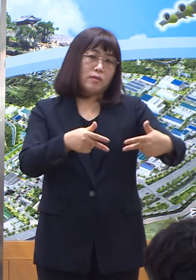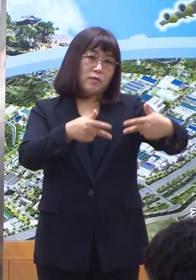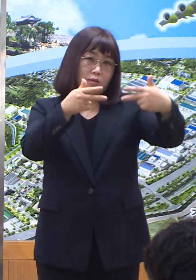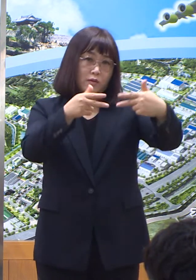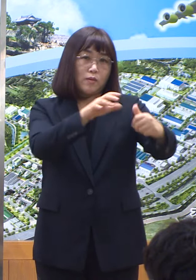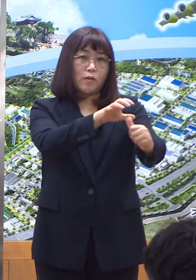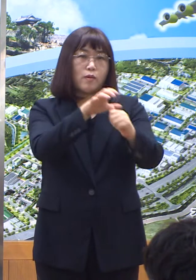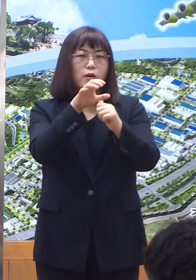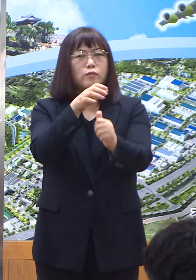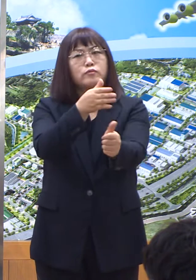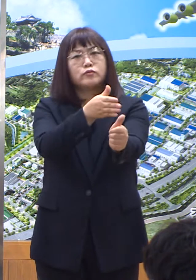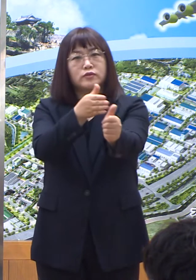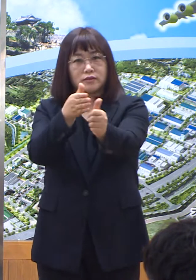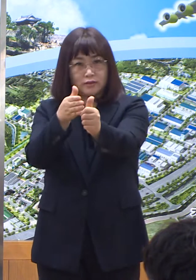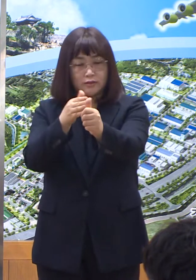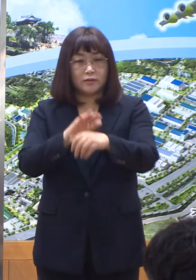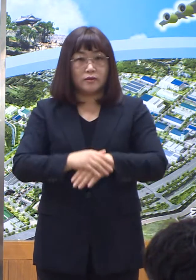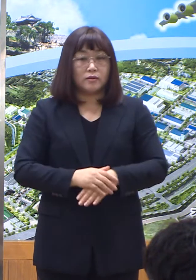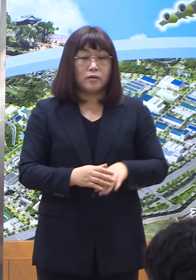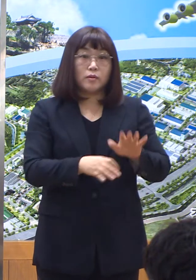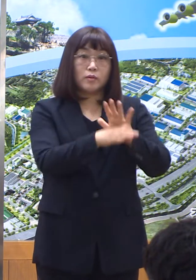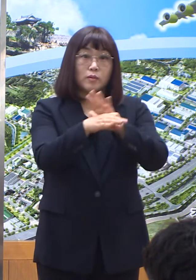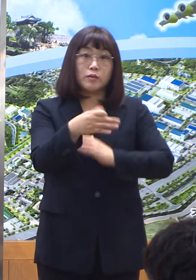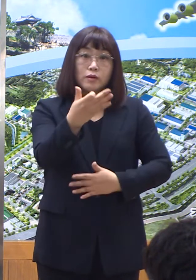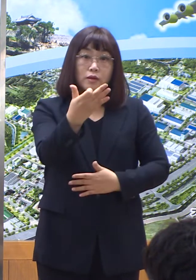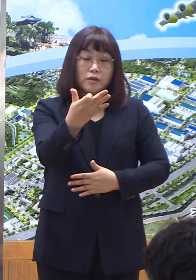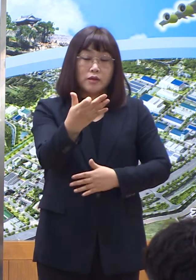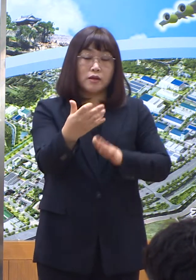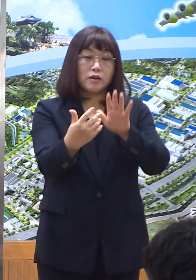활용하시기 바랍니다 코로나19 예방접종률을 높이기